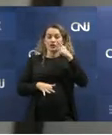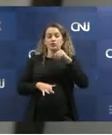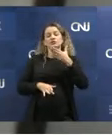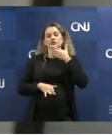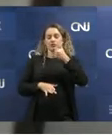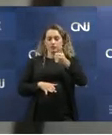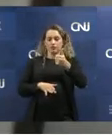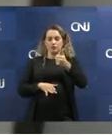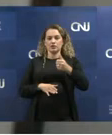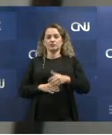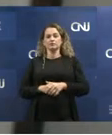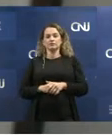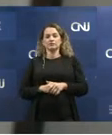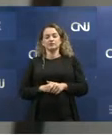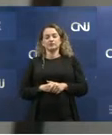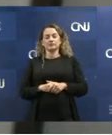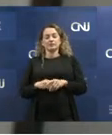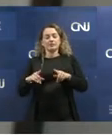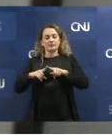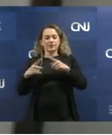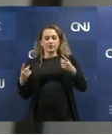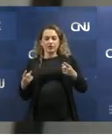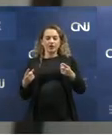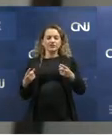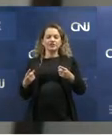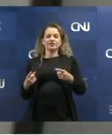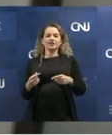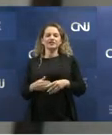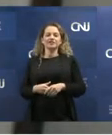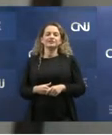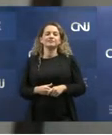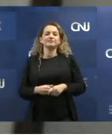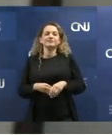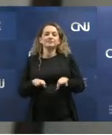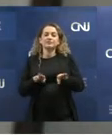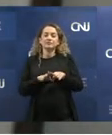mas muito objetivamente, que o Presidente, na esteira do que disse